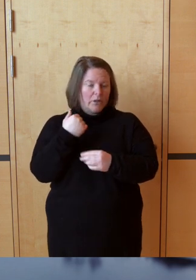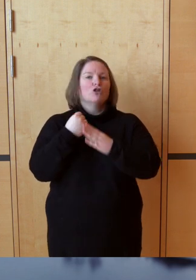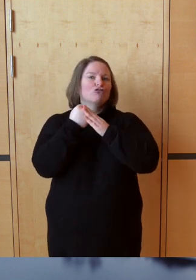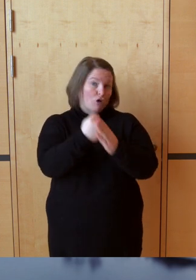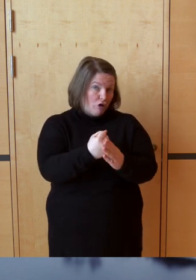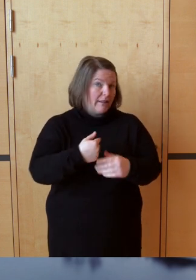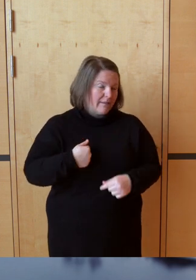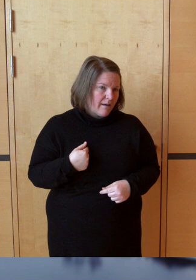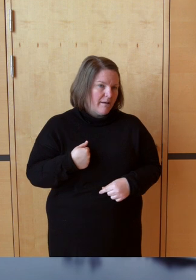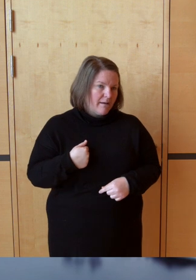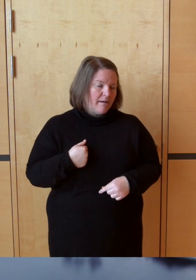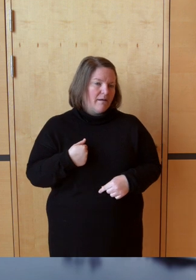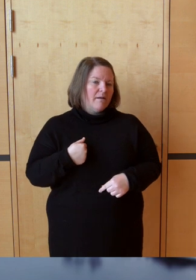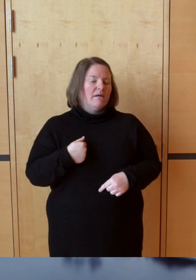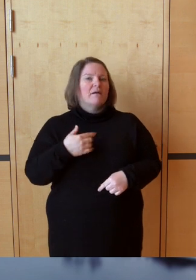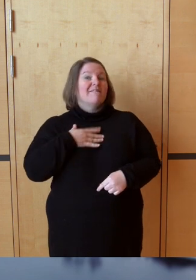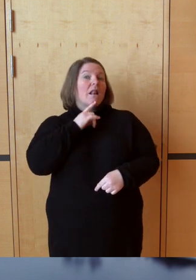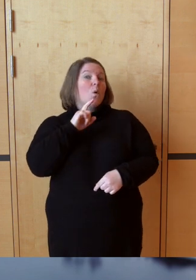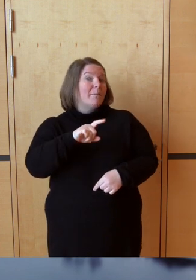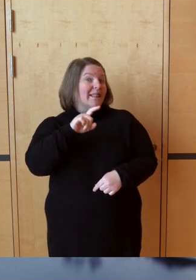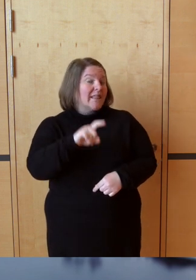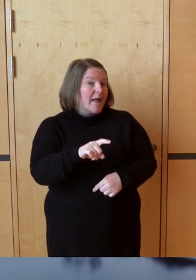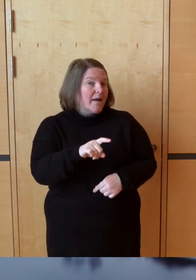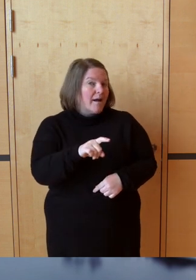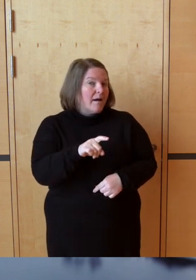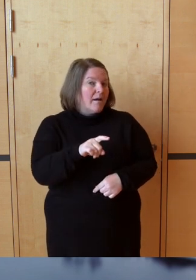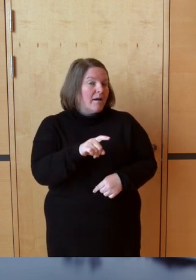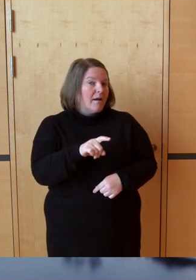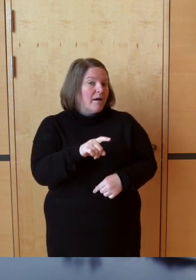Vad heter jag vill kommentera det dig att Isak